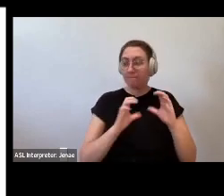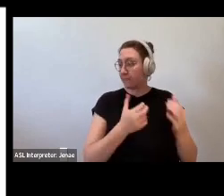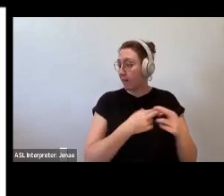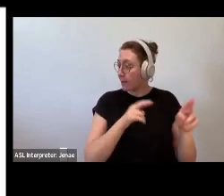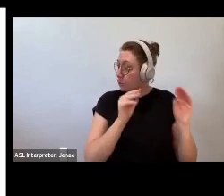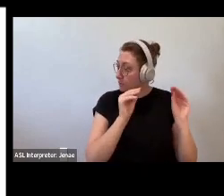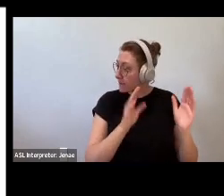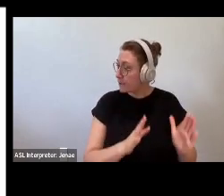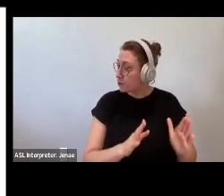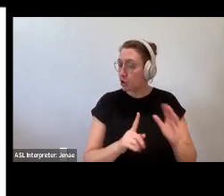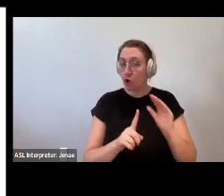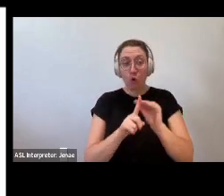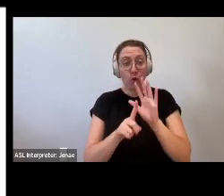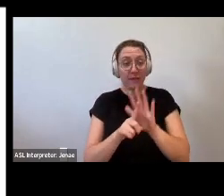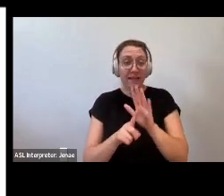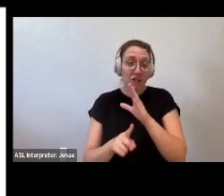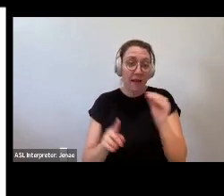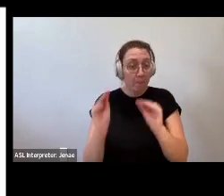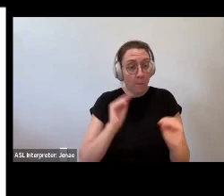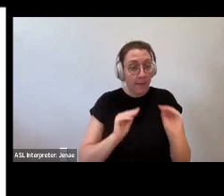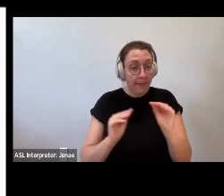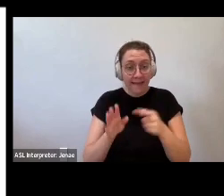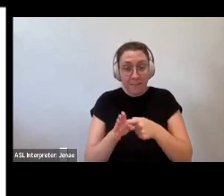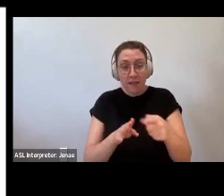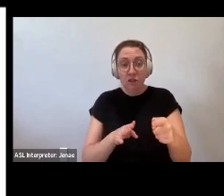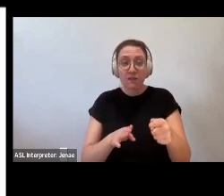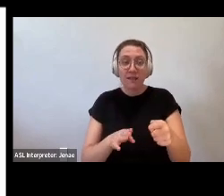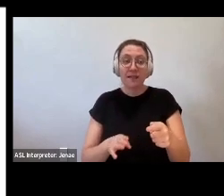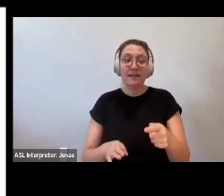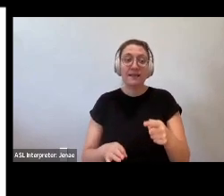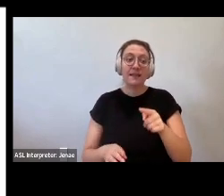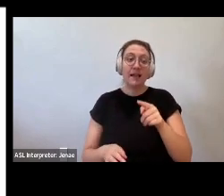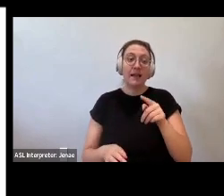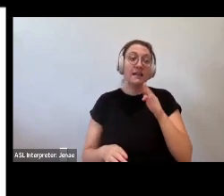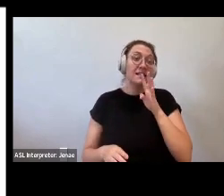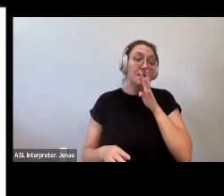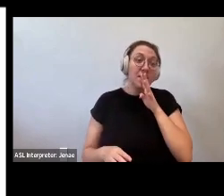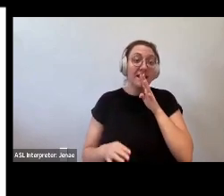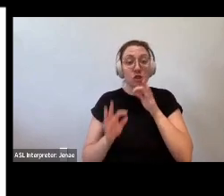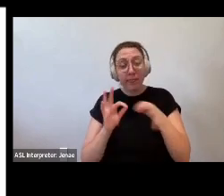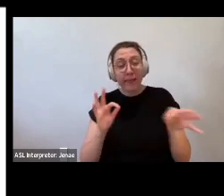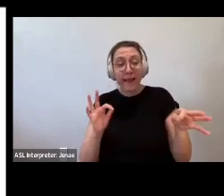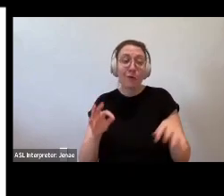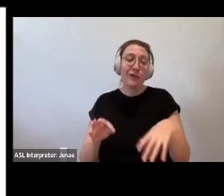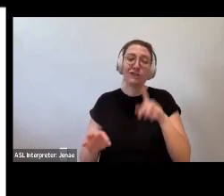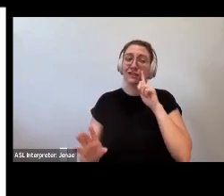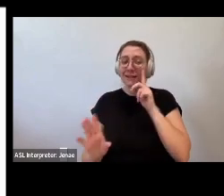los especialistas en orientación y movilidad, el logopeda, el psicólogo y